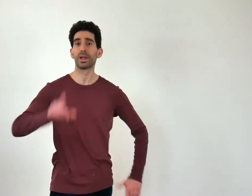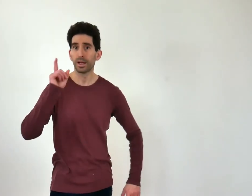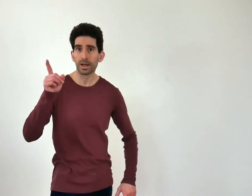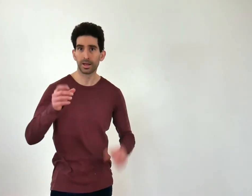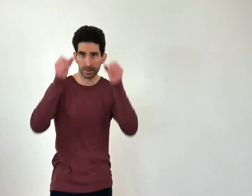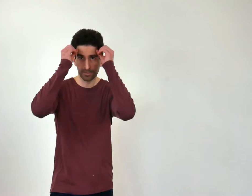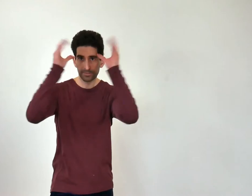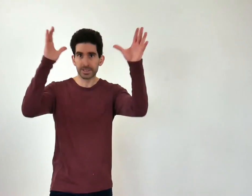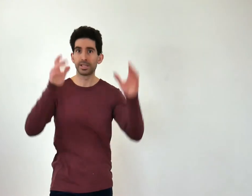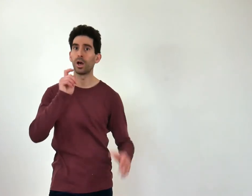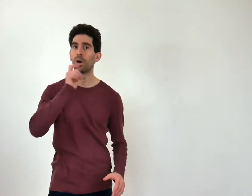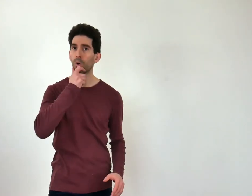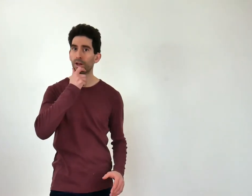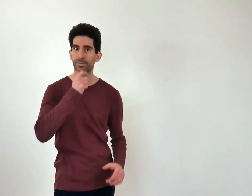Voici un physicien anglais.